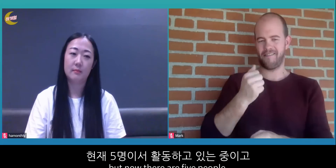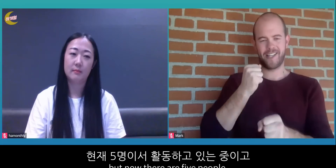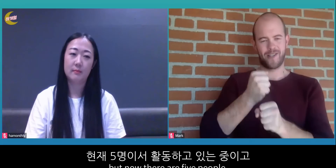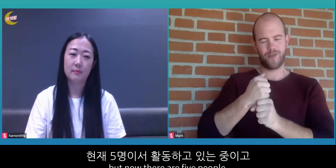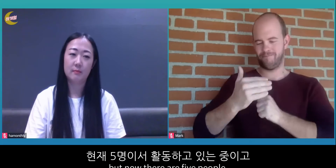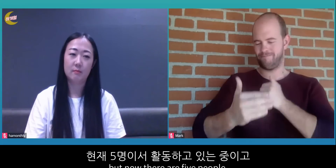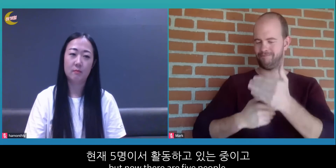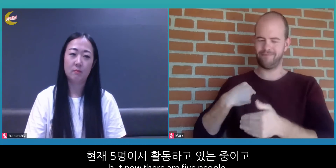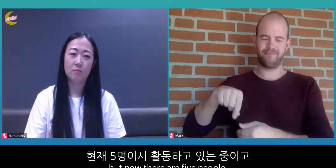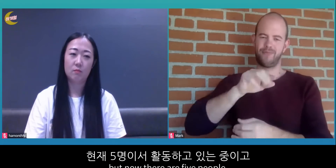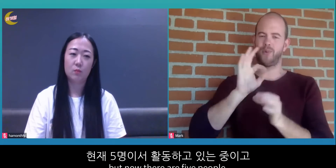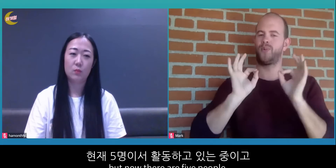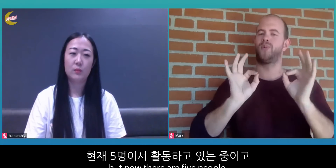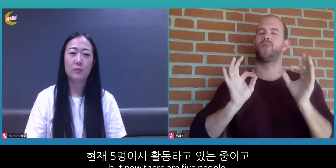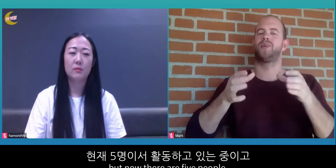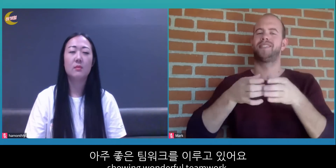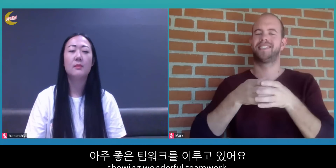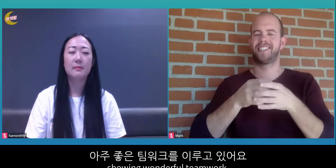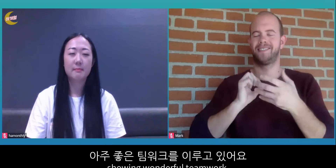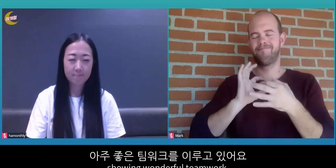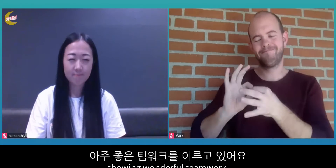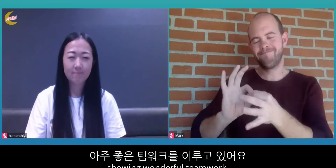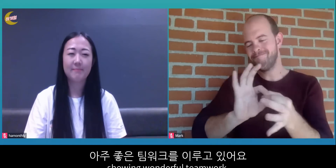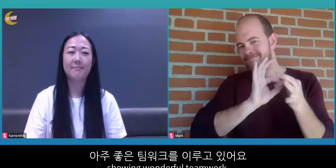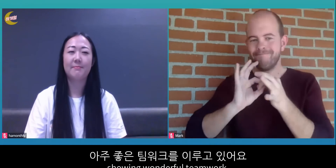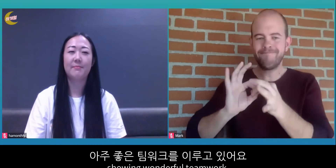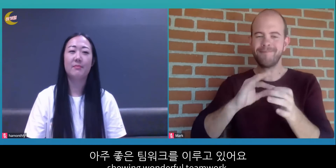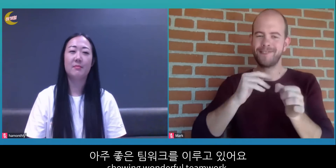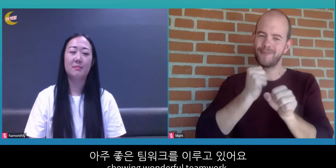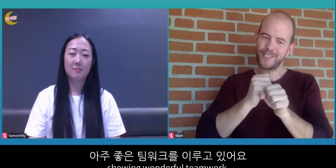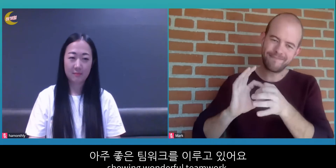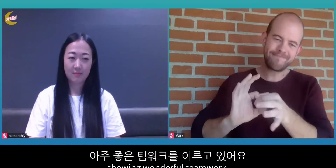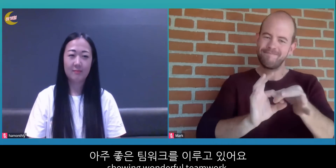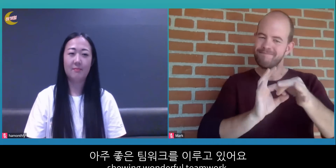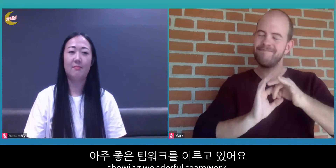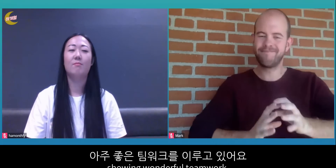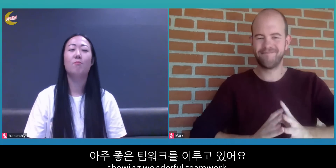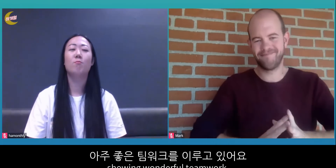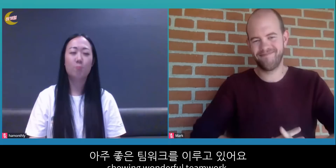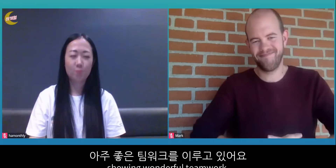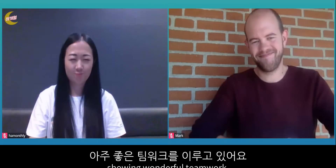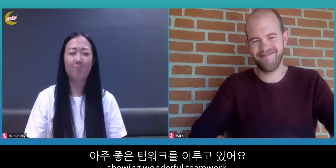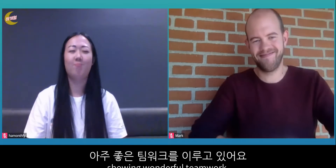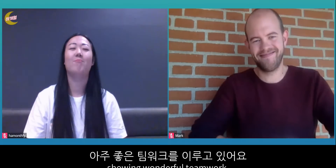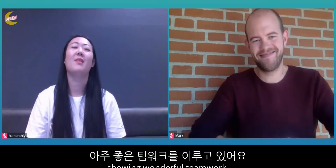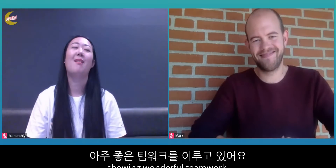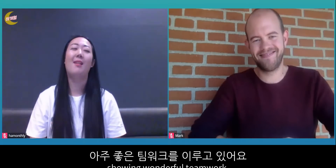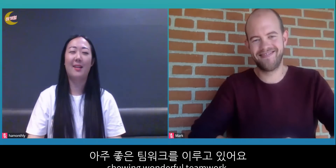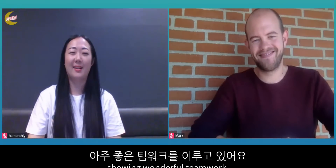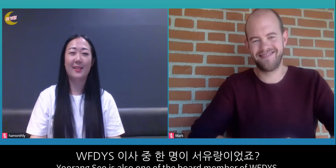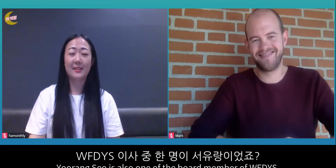いますが、今では5人が素晴らしいチームワークを示しています。